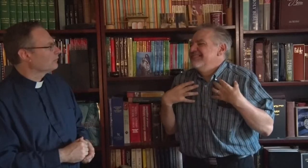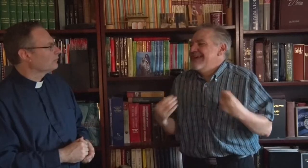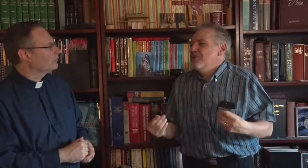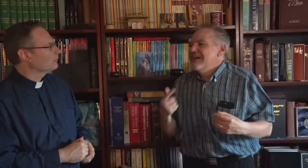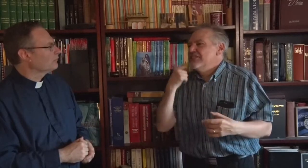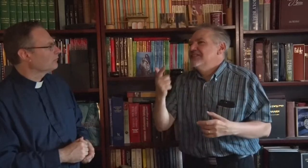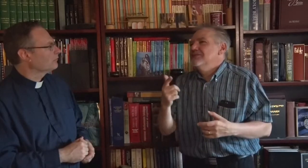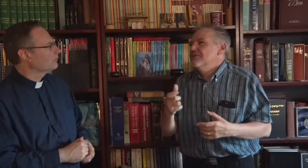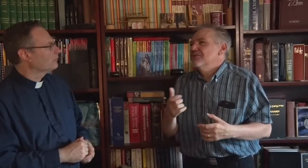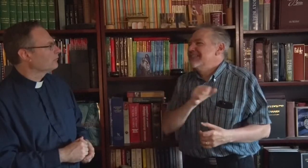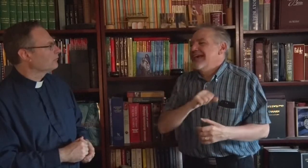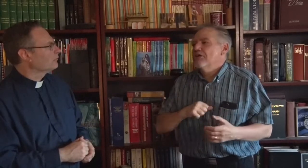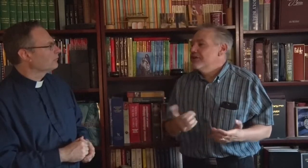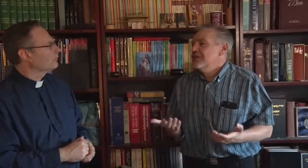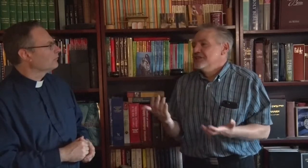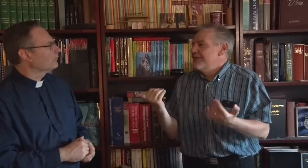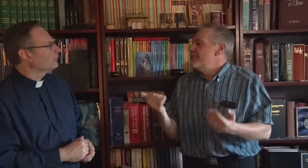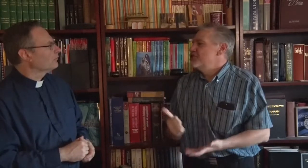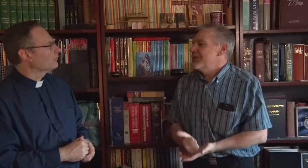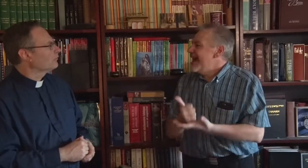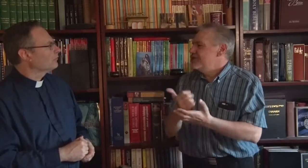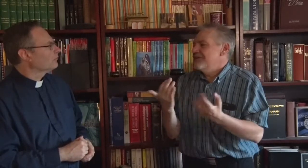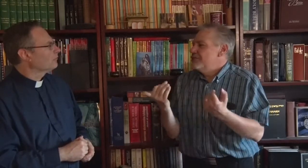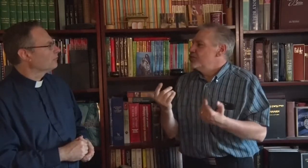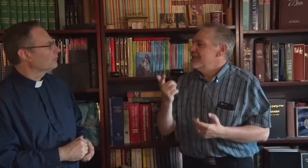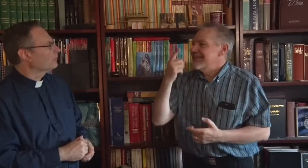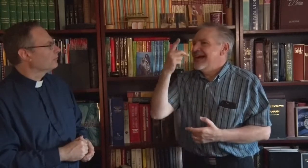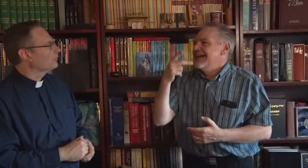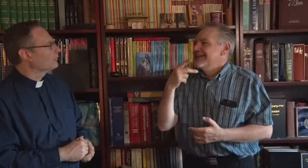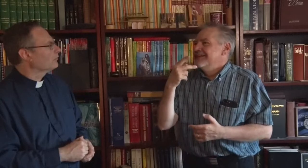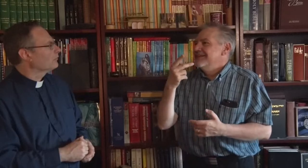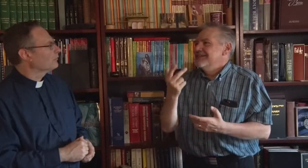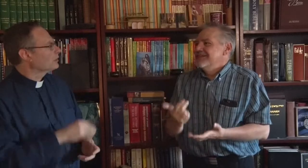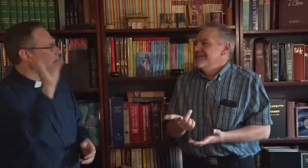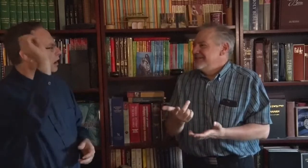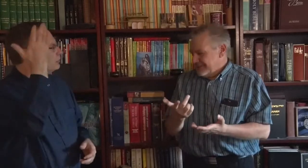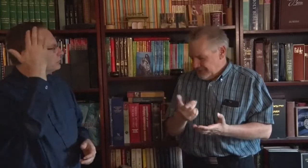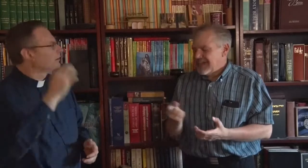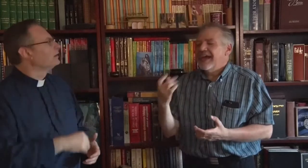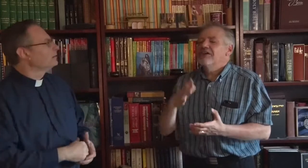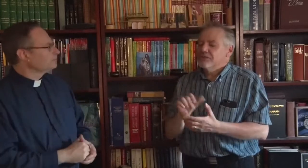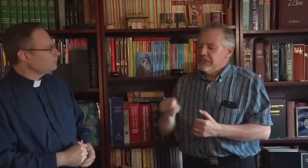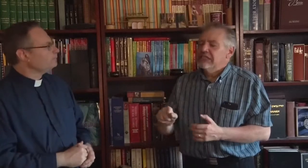simplement j’ai dit au Seigneur que j’avais besoin d’aide… besoin de… sa grâce? Sa grâce oui.